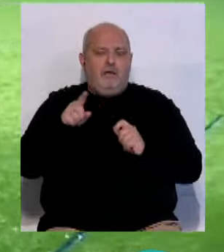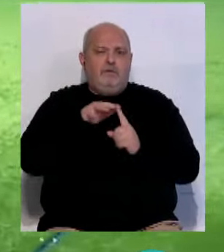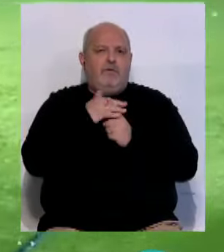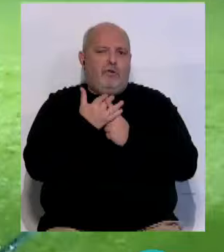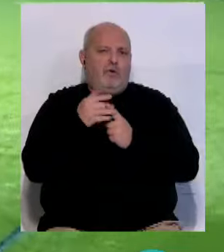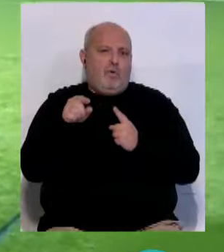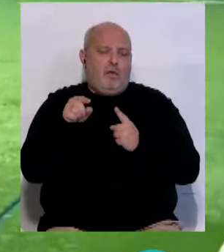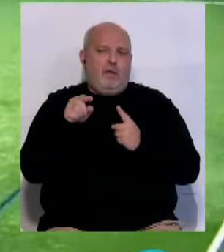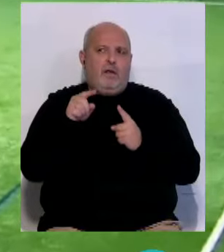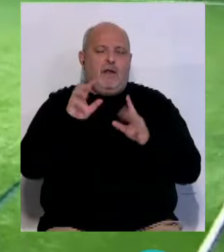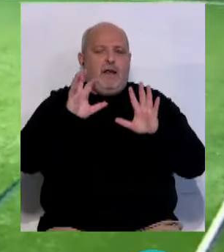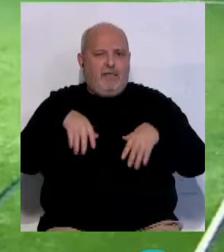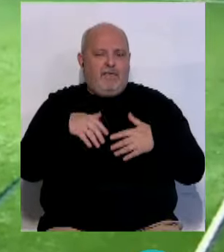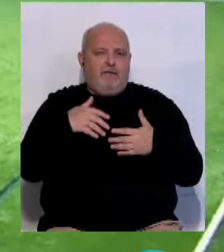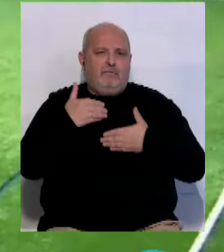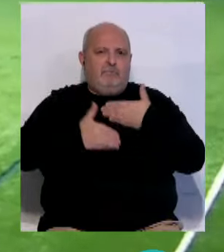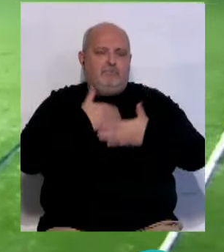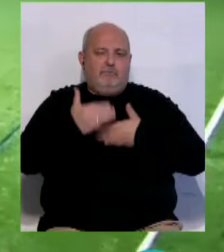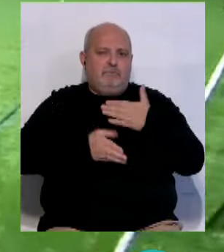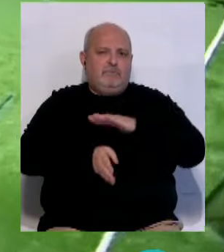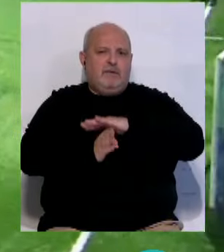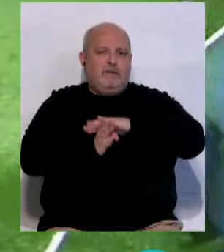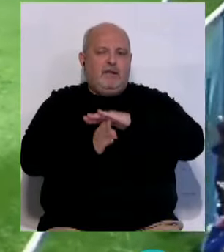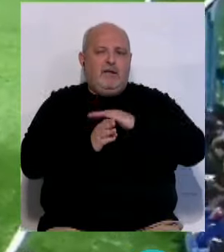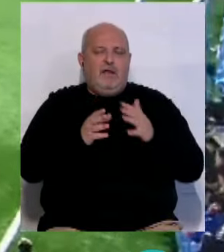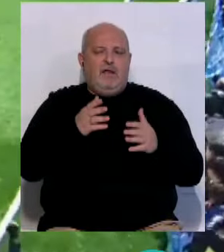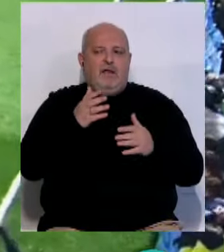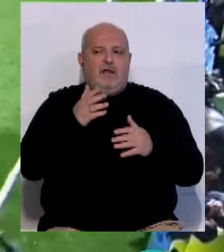pues hará que el c esté ahí en el candelero que los chavales quieran jugar en el c porque tienen